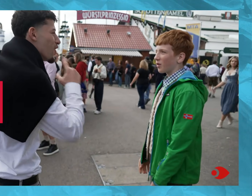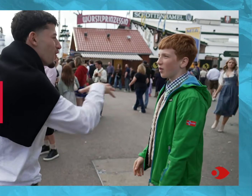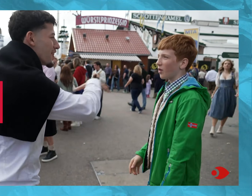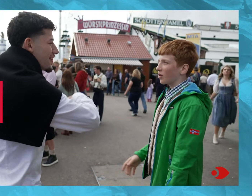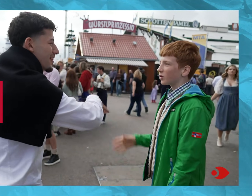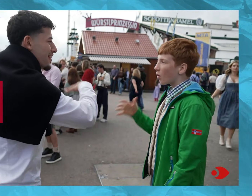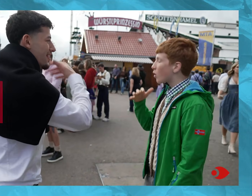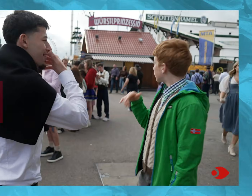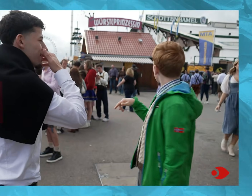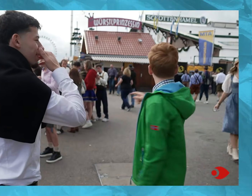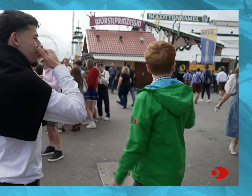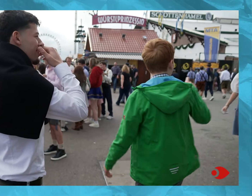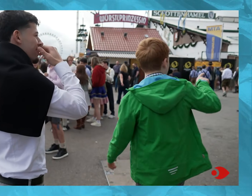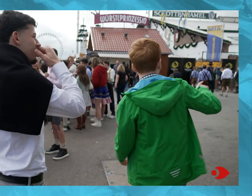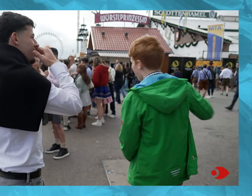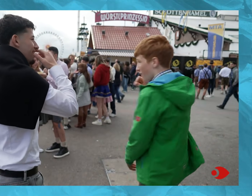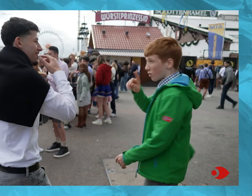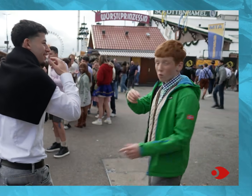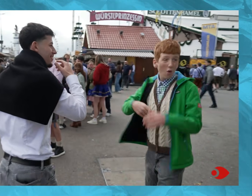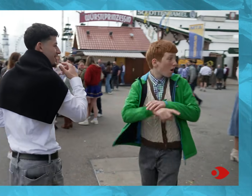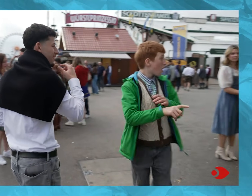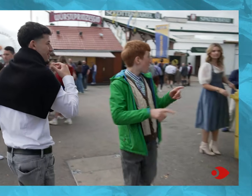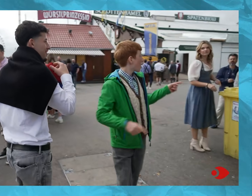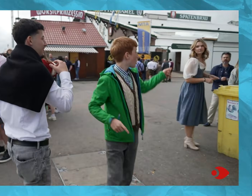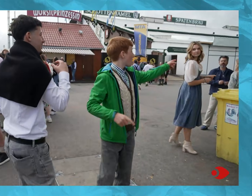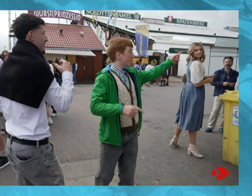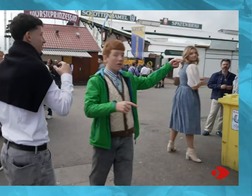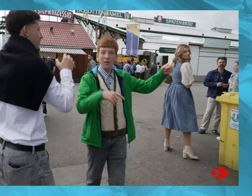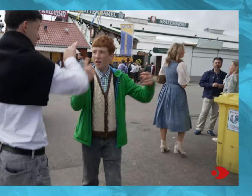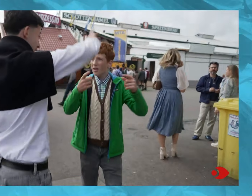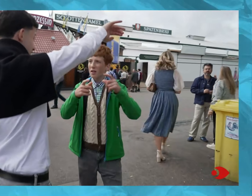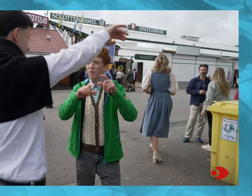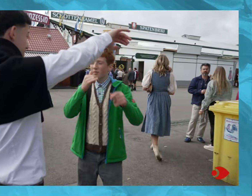Wo sind denn die anderen Gehörlosen? Die Gehörlosen sind da vorne. Dort rein und dann da vorne hoch.